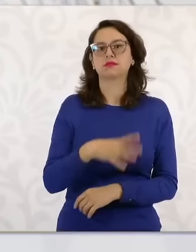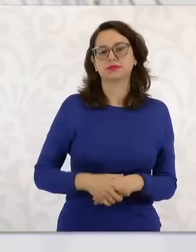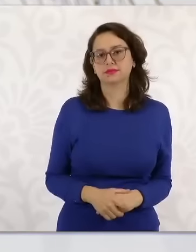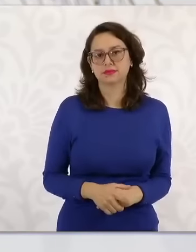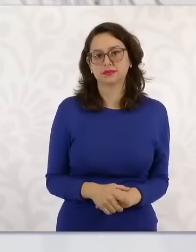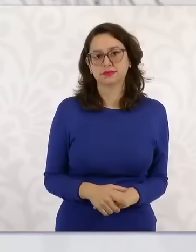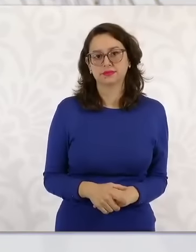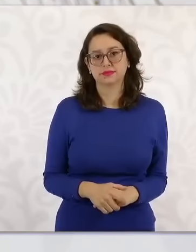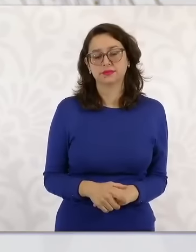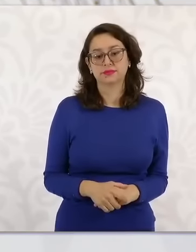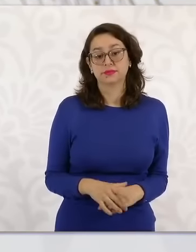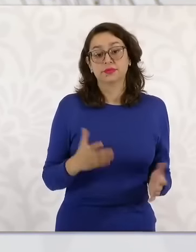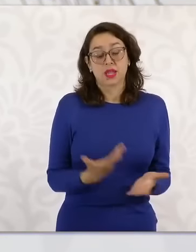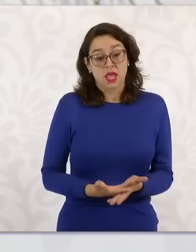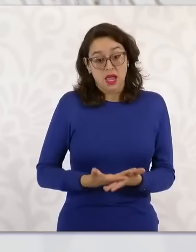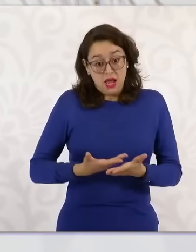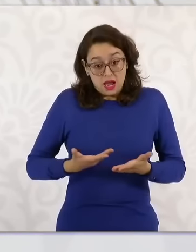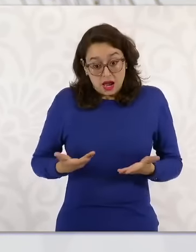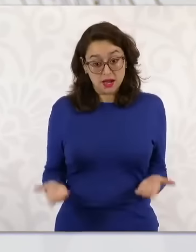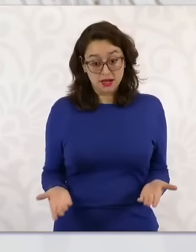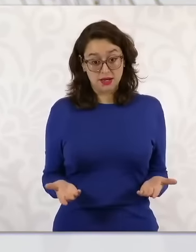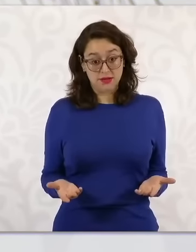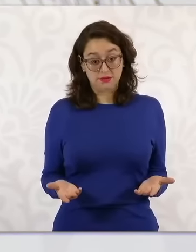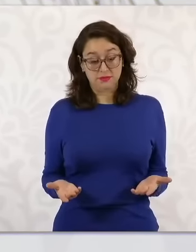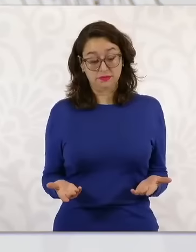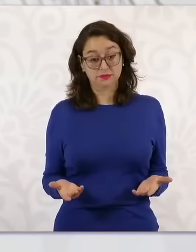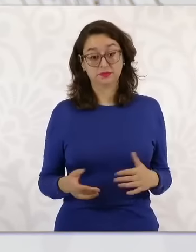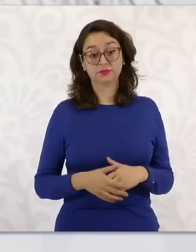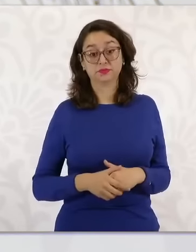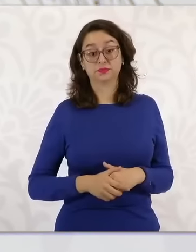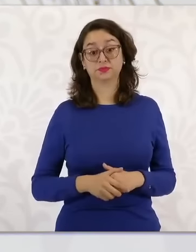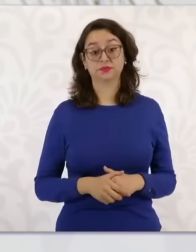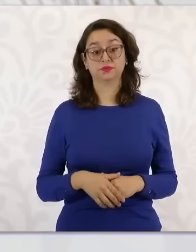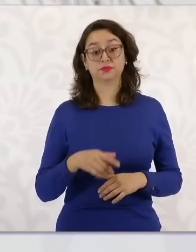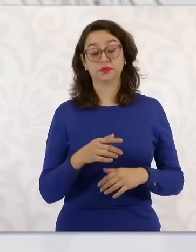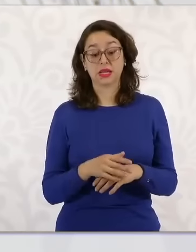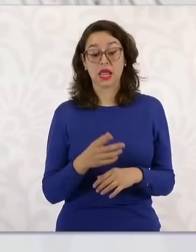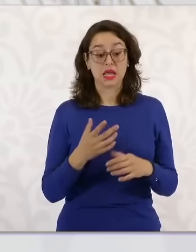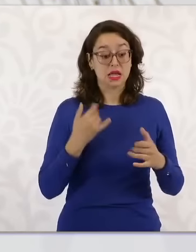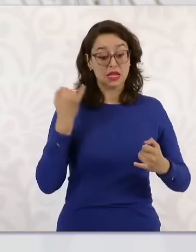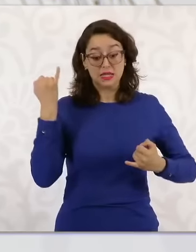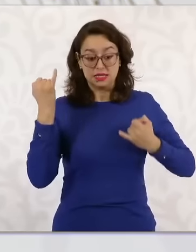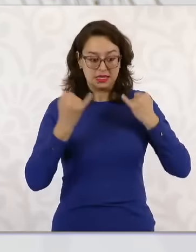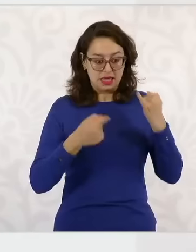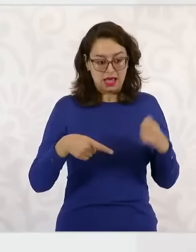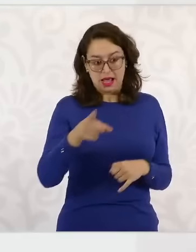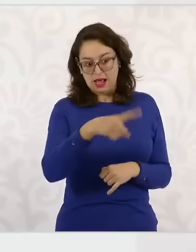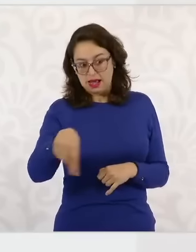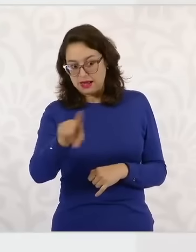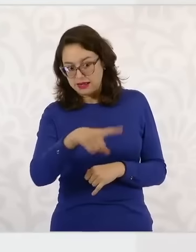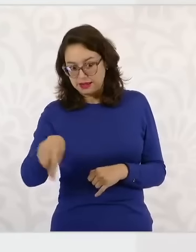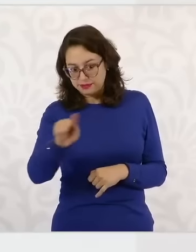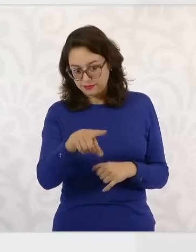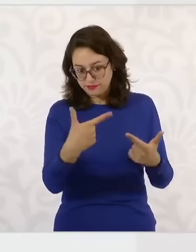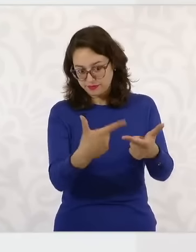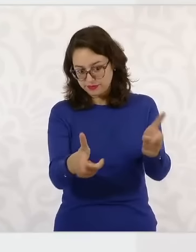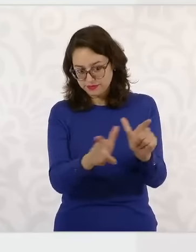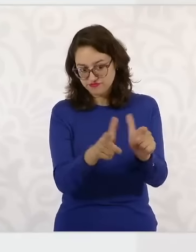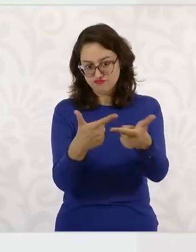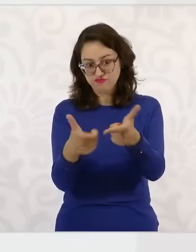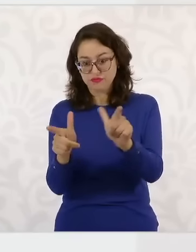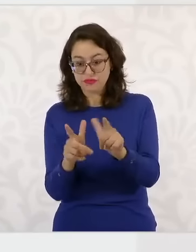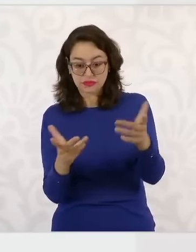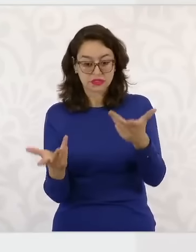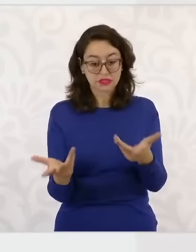Ahora pues ya están diciendo, no es que el PRI eh ya murió.